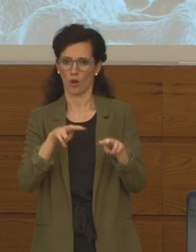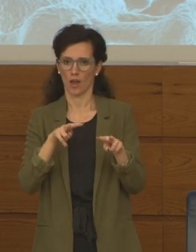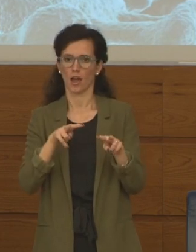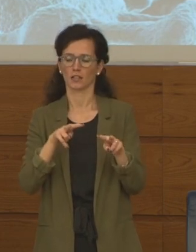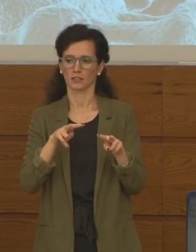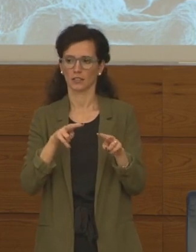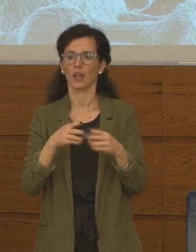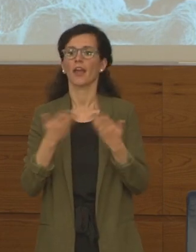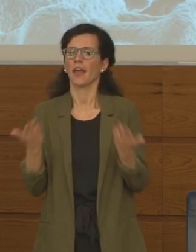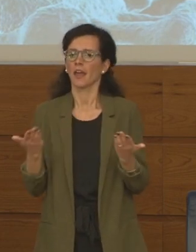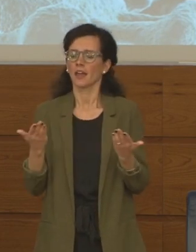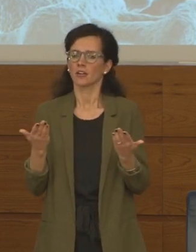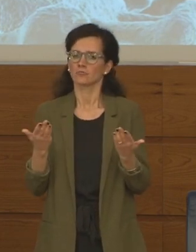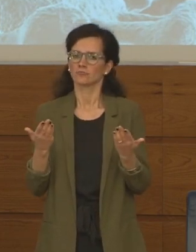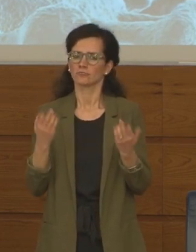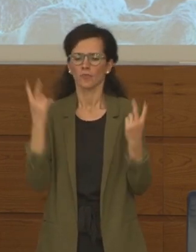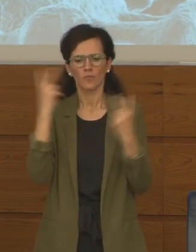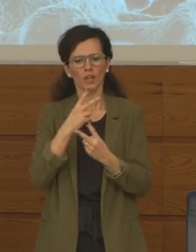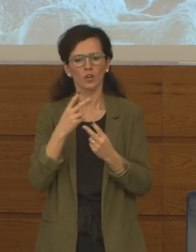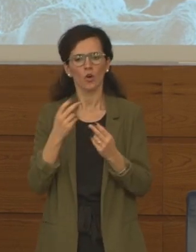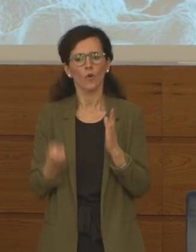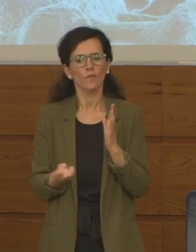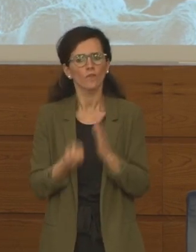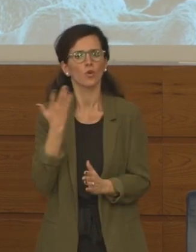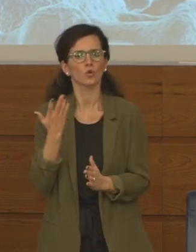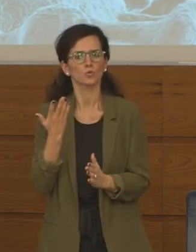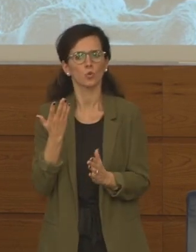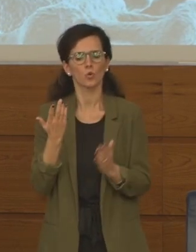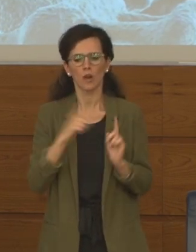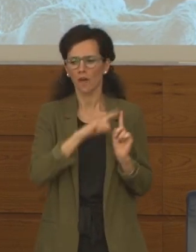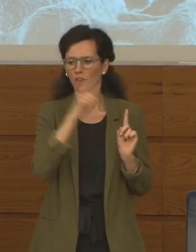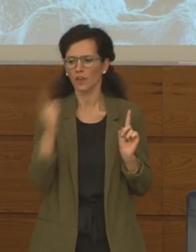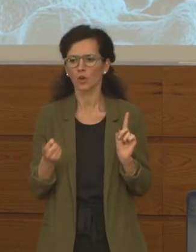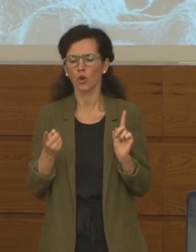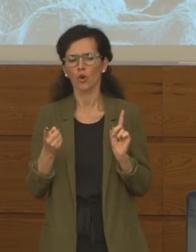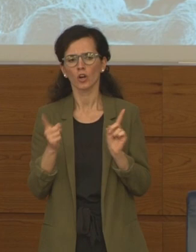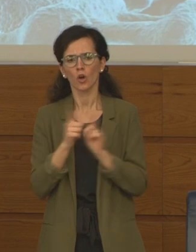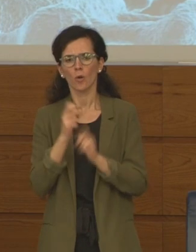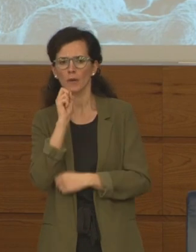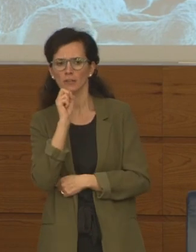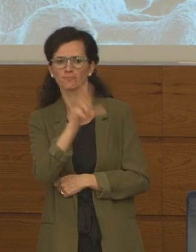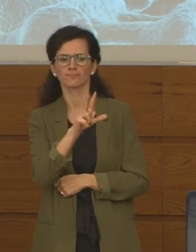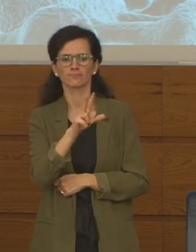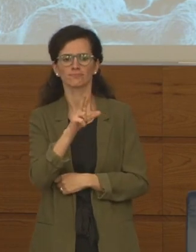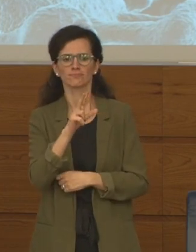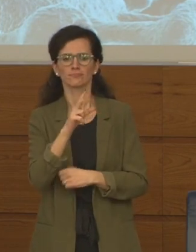per fortuna non abbiamo segnalazioni di casi positivi.